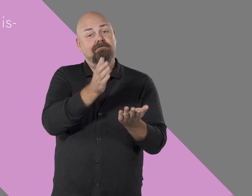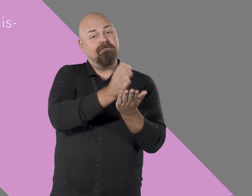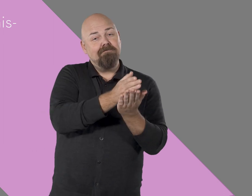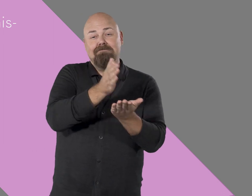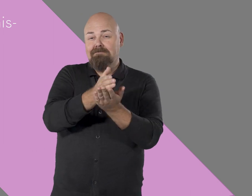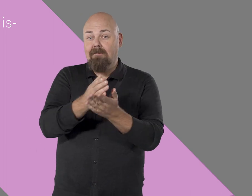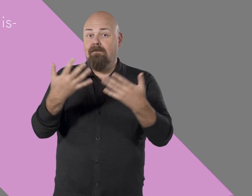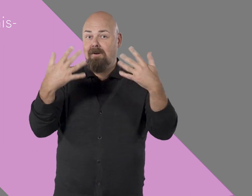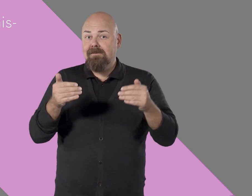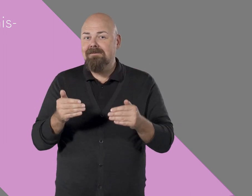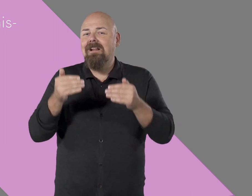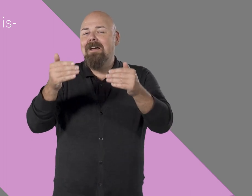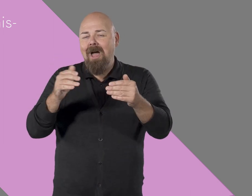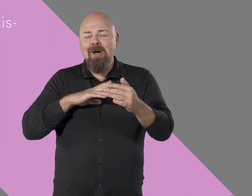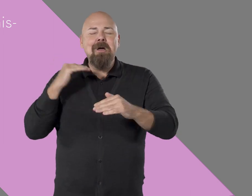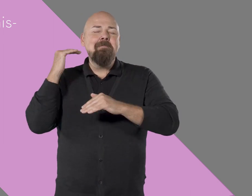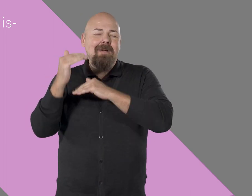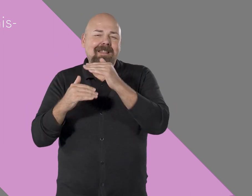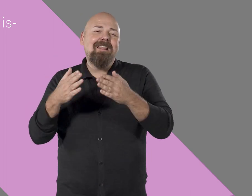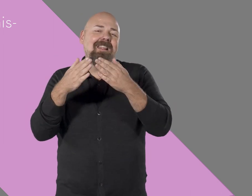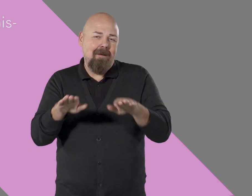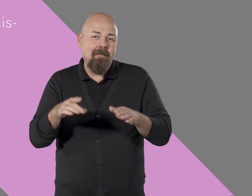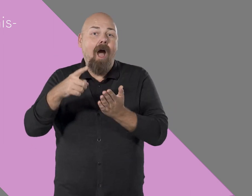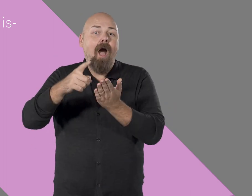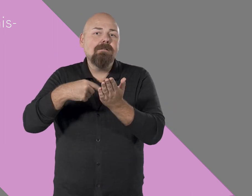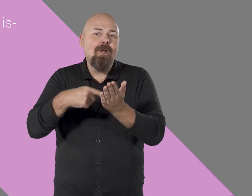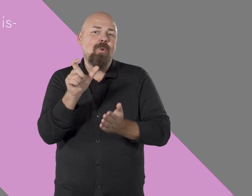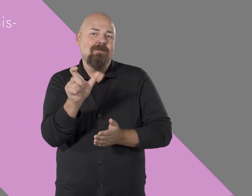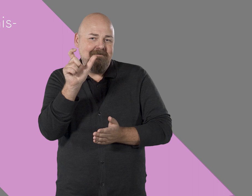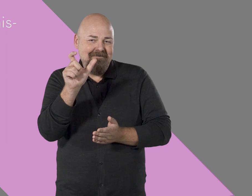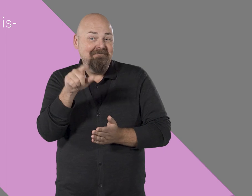Esitysten jälkeen on luvassa tuttuun tapaan haastatteluosio, -